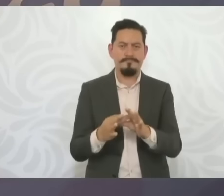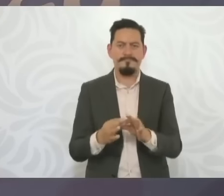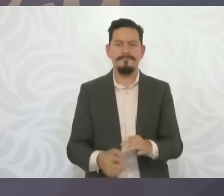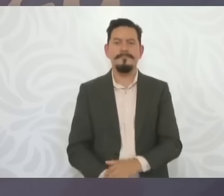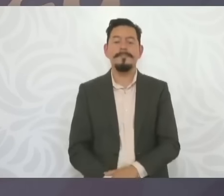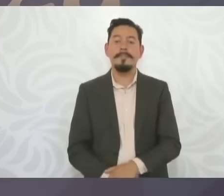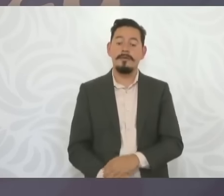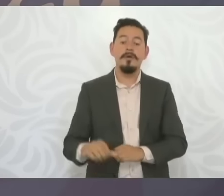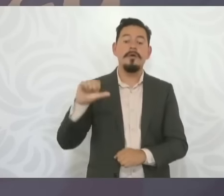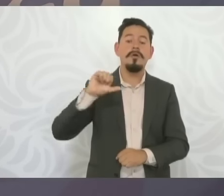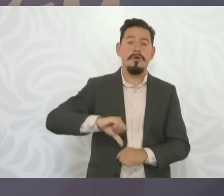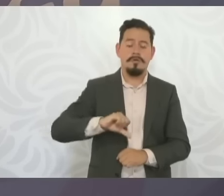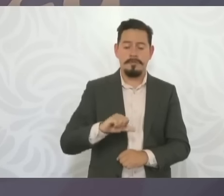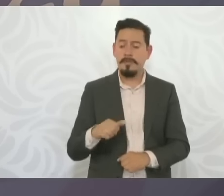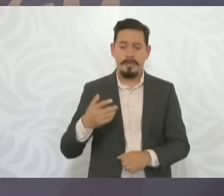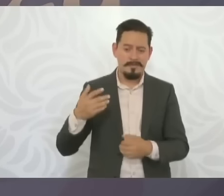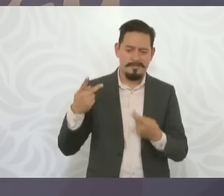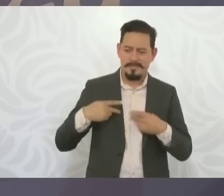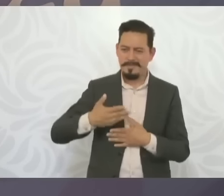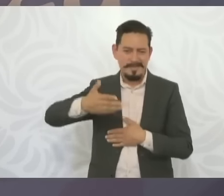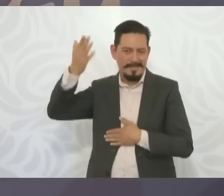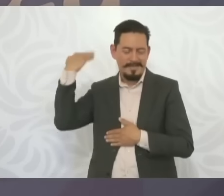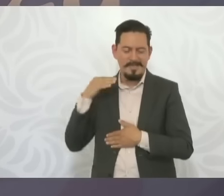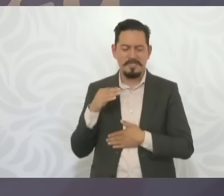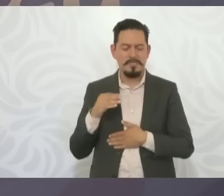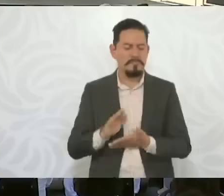frente a quienes apostaron por la desaparición de la empresa pública,